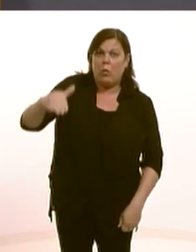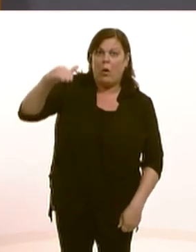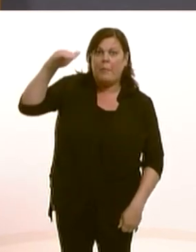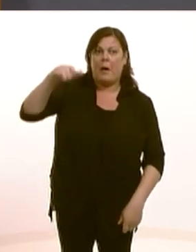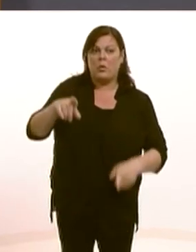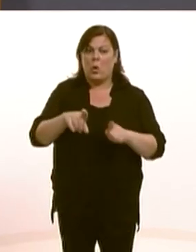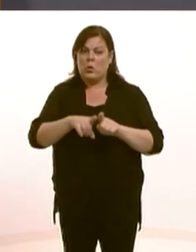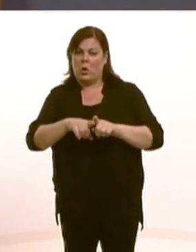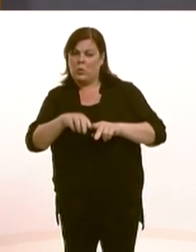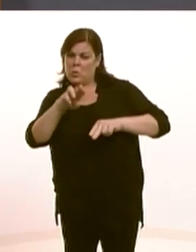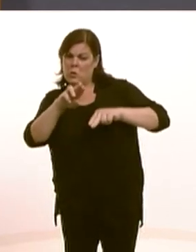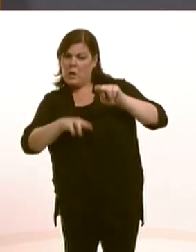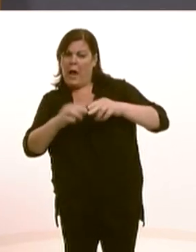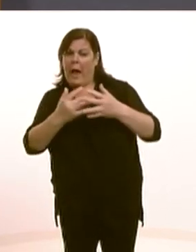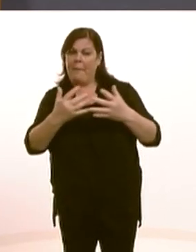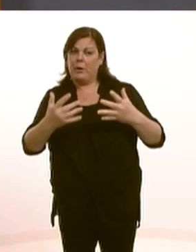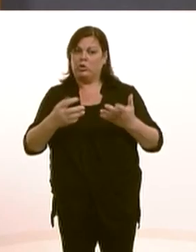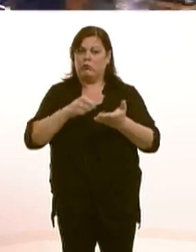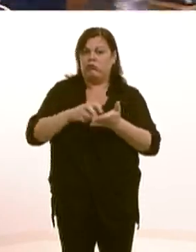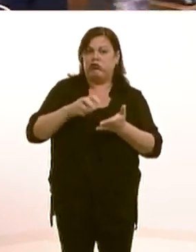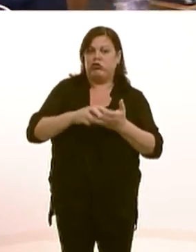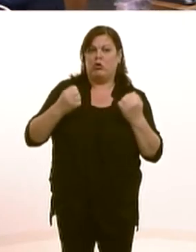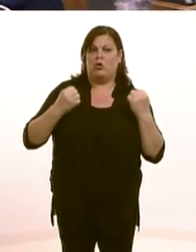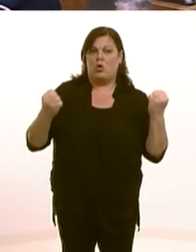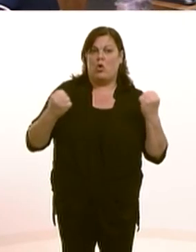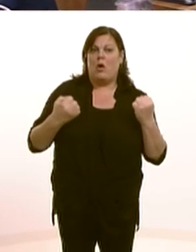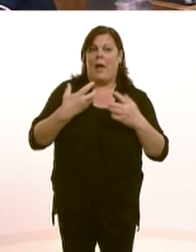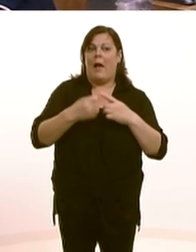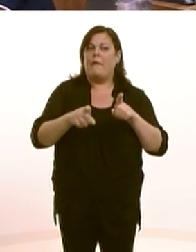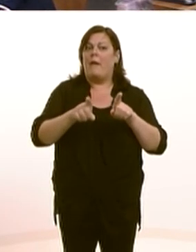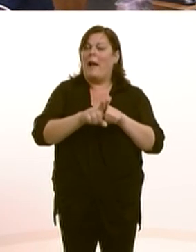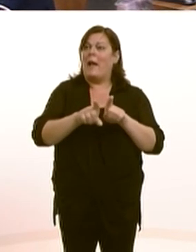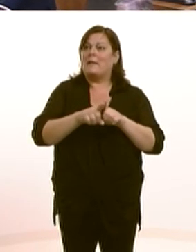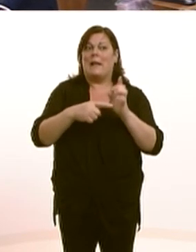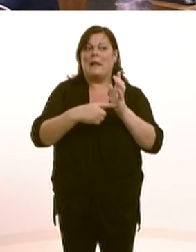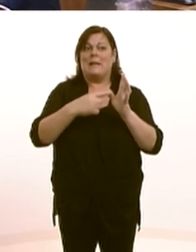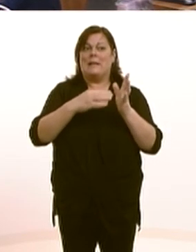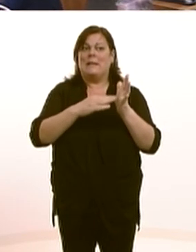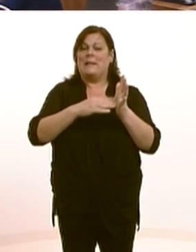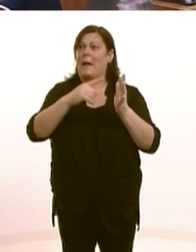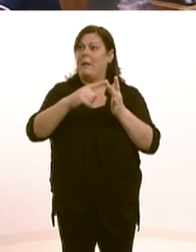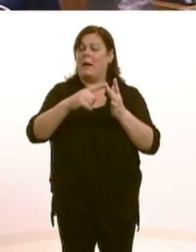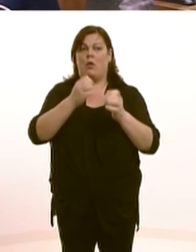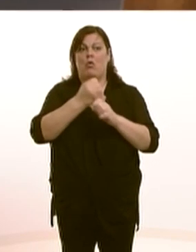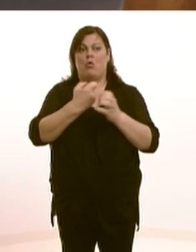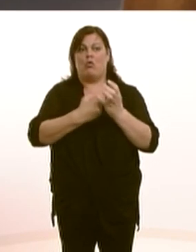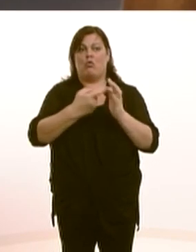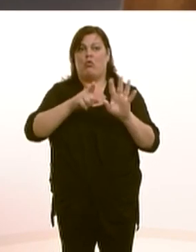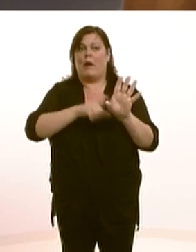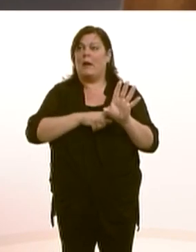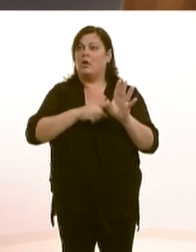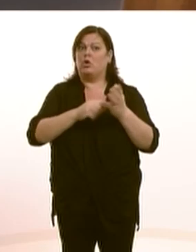awgrymodd Tanni Grey-Thompson yr wythnos diwethaf? Carwyn Jones: Wel, mae hwn yn rhywbeth, wrth gwrs, syín rhan o adolygiad Donaldsonósef